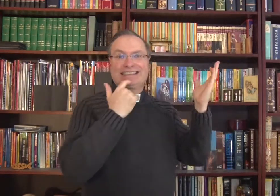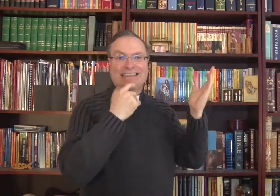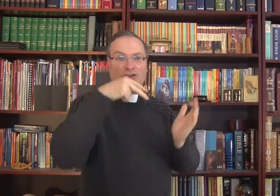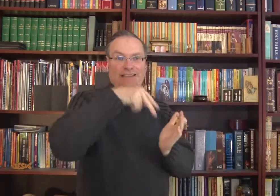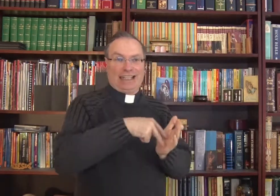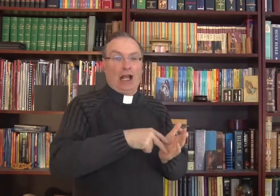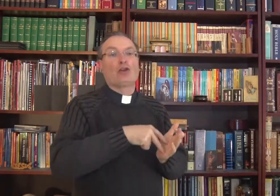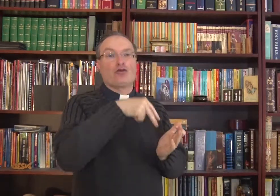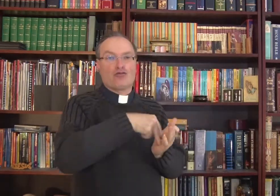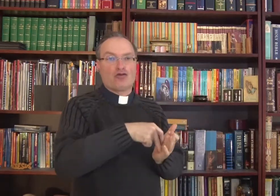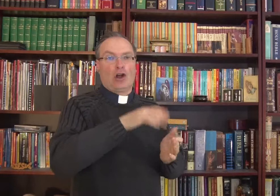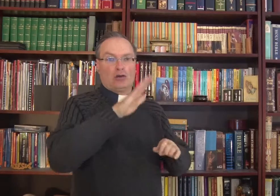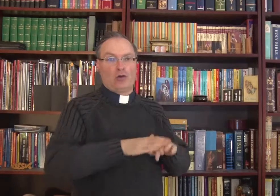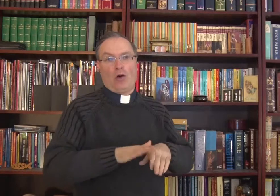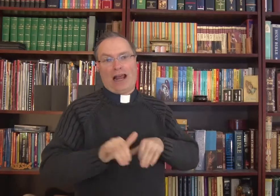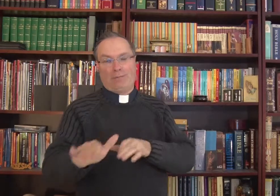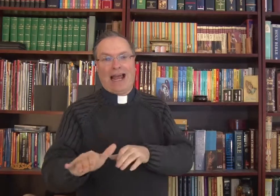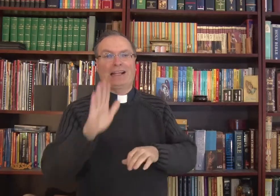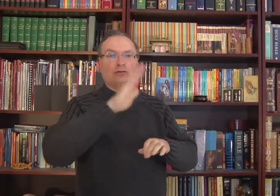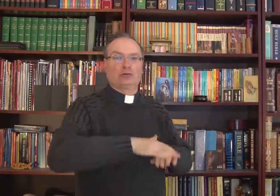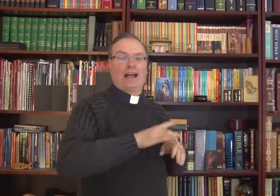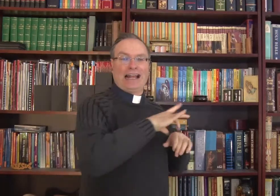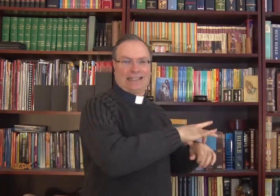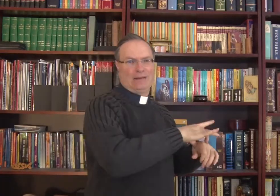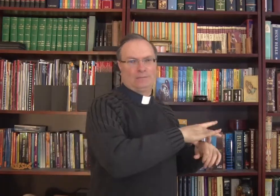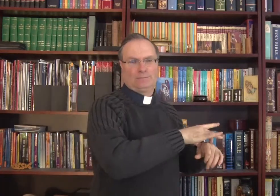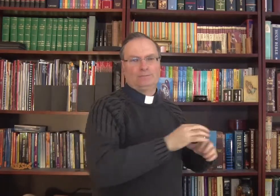qui se tient debout sur la mer et sur la terre.»